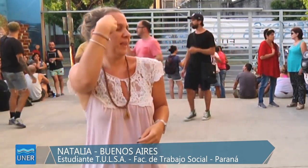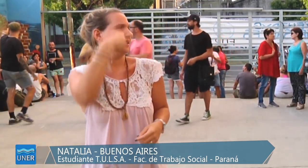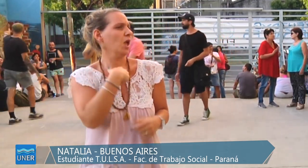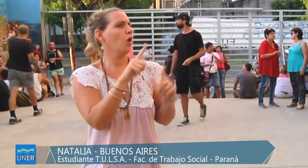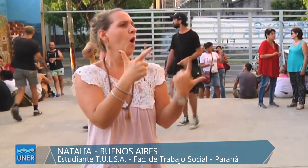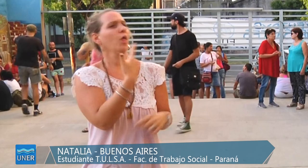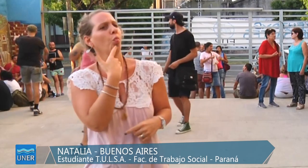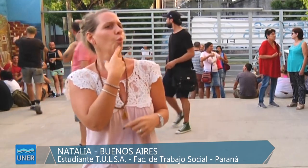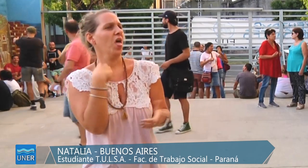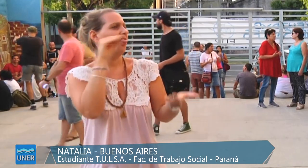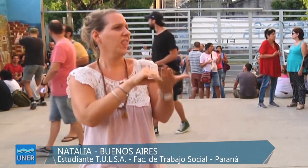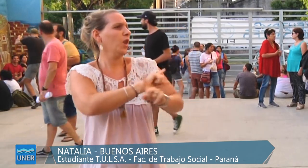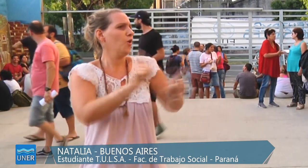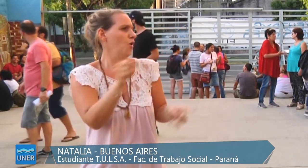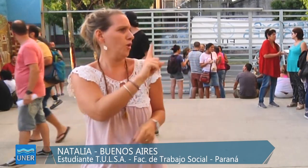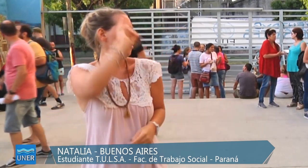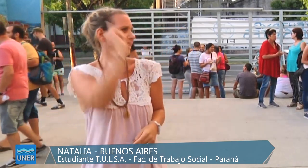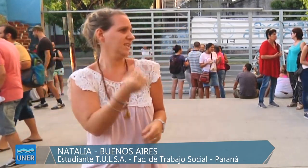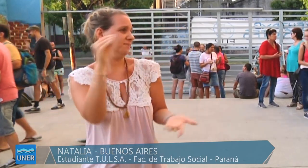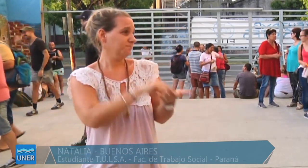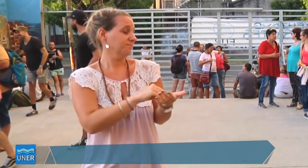Entonces no tuve dudas de poder anotarme y venir.